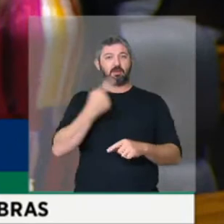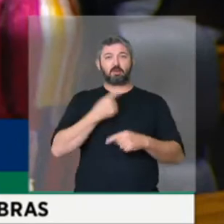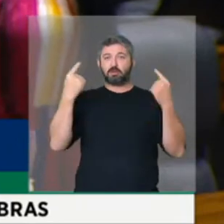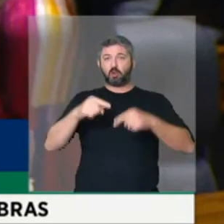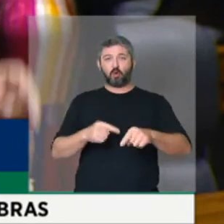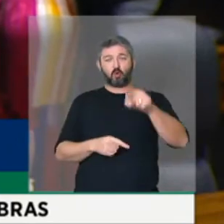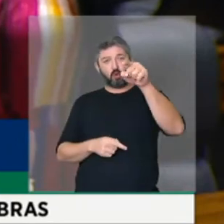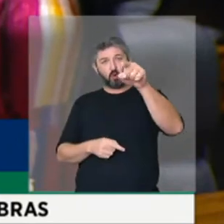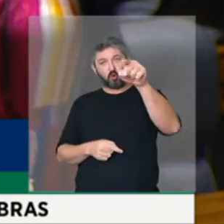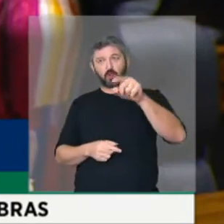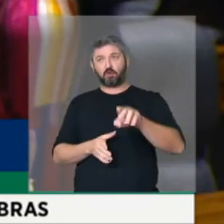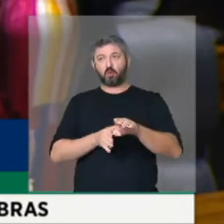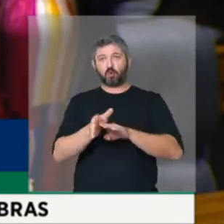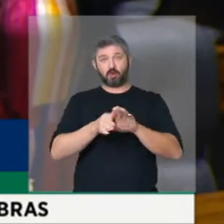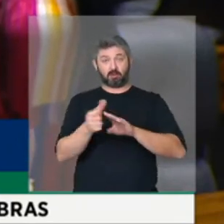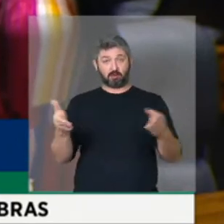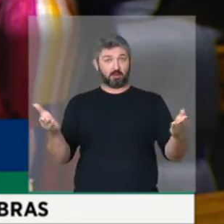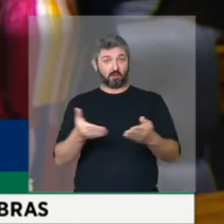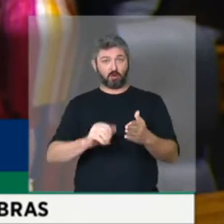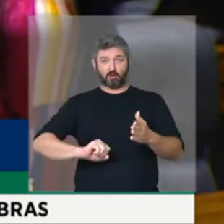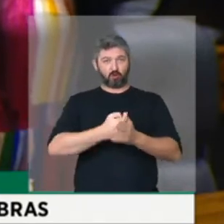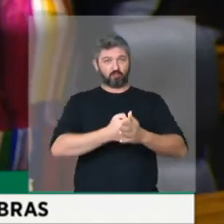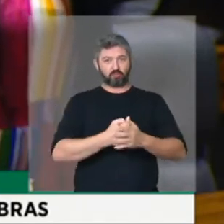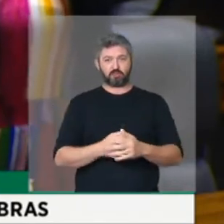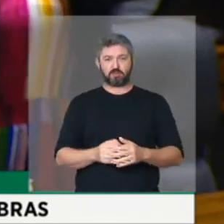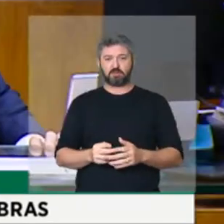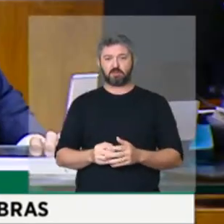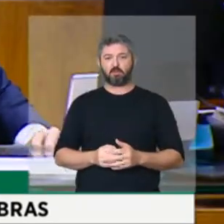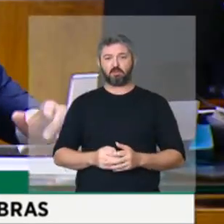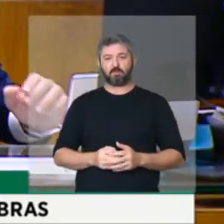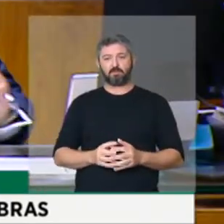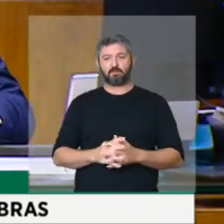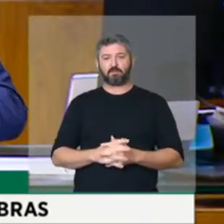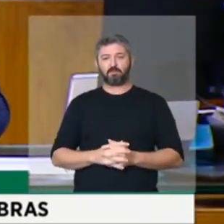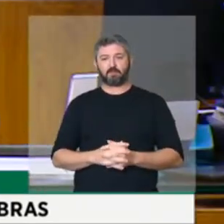POPULAR. NÓS SOMOS CONTRA ESSA PRIVATIZAÇÃO E ORIENTAMOS NESTE MOMENTO A OBSTRUÇÃO.